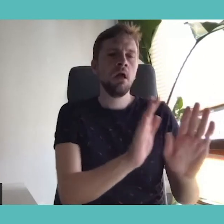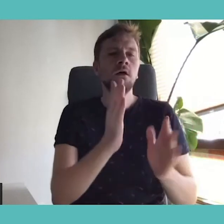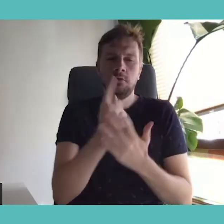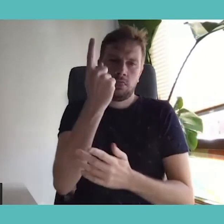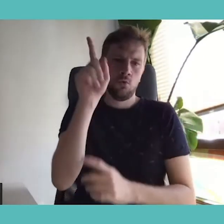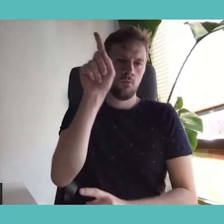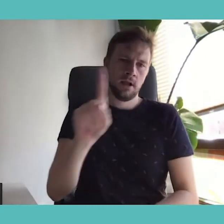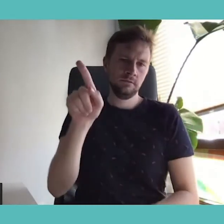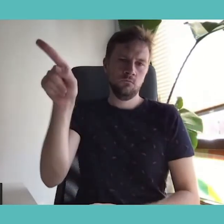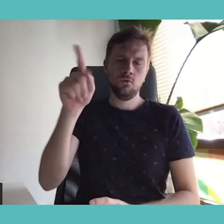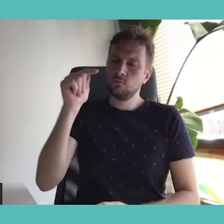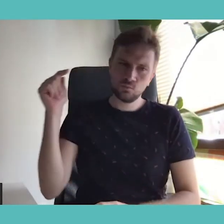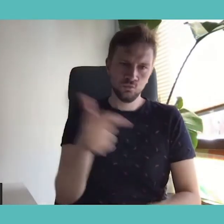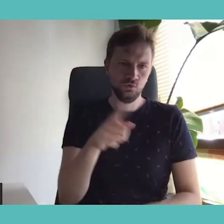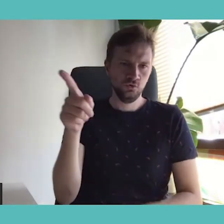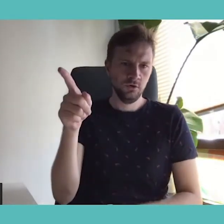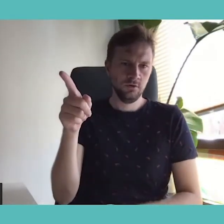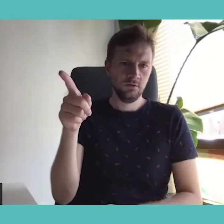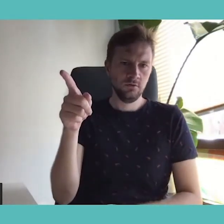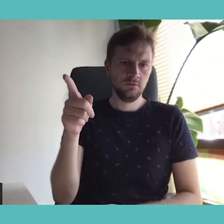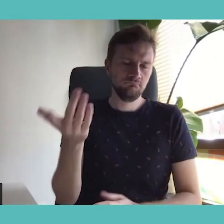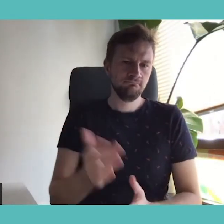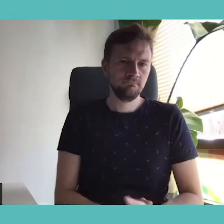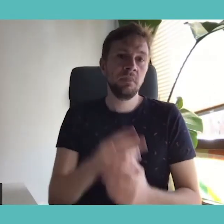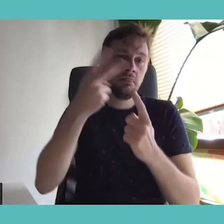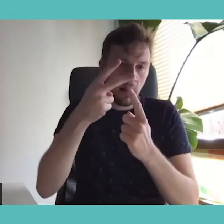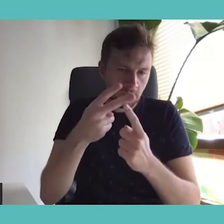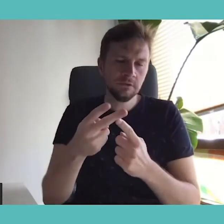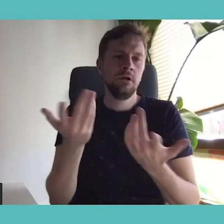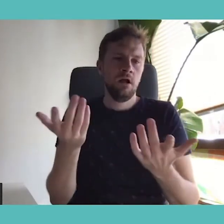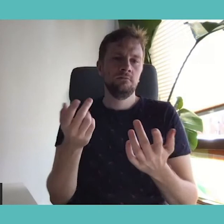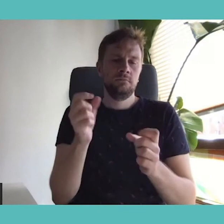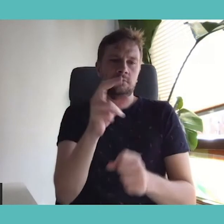Jeśli chodzi o państwo - to jest ich obowiązek... Telewizja - tak.